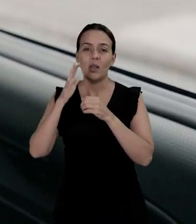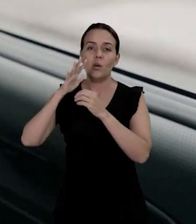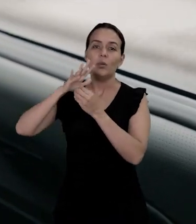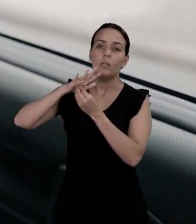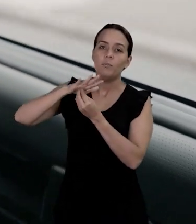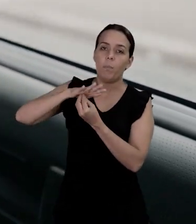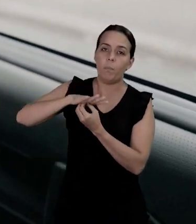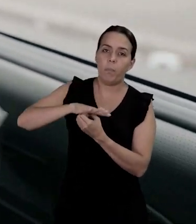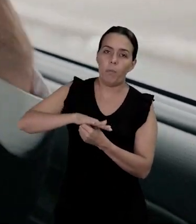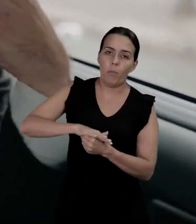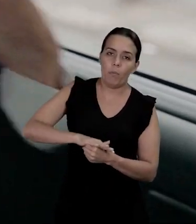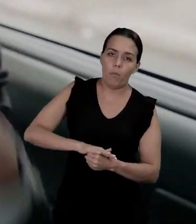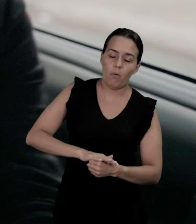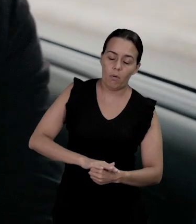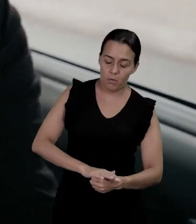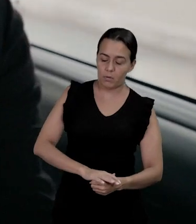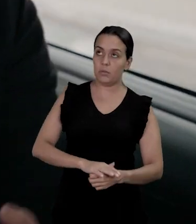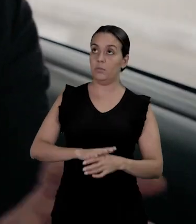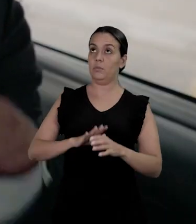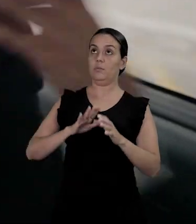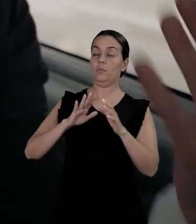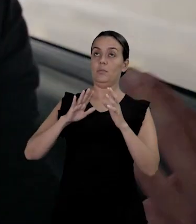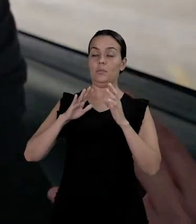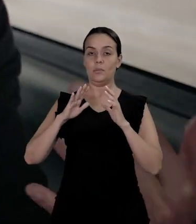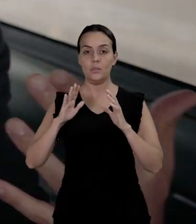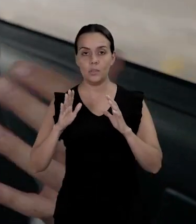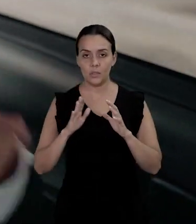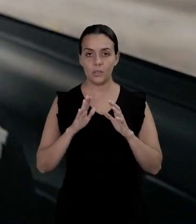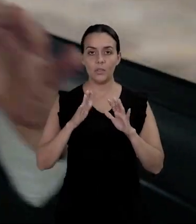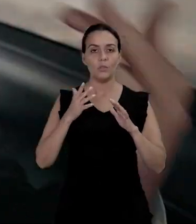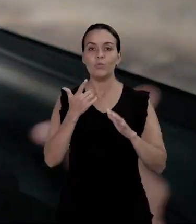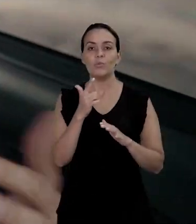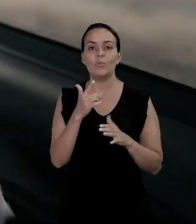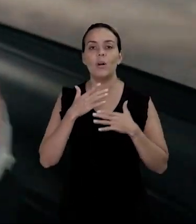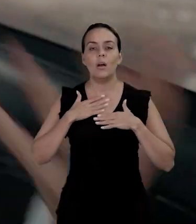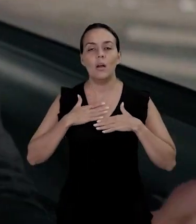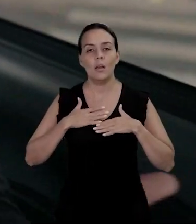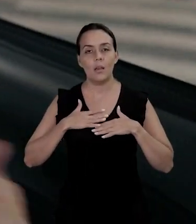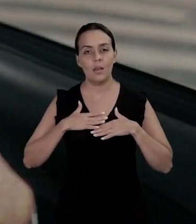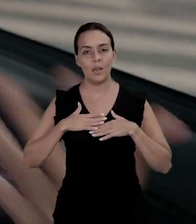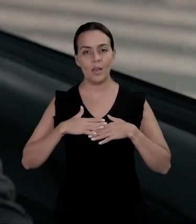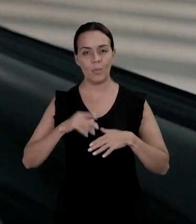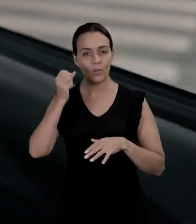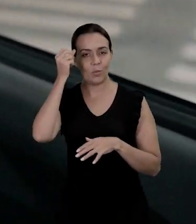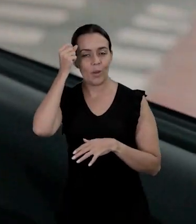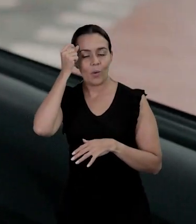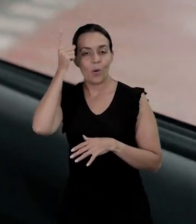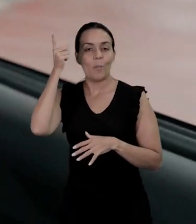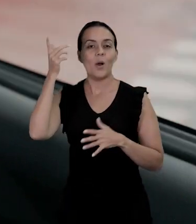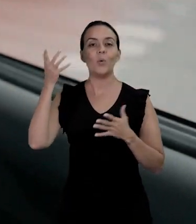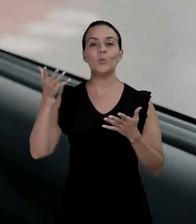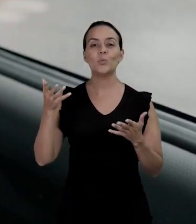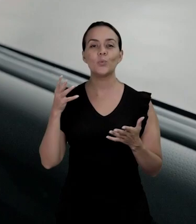A gente é mais um perfil, a gente não manda mais nele, a gente já não é mais o produtor da cultura midiática.